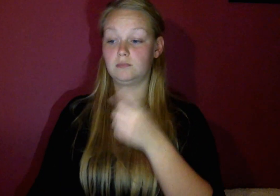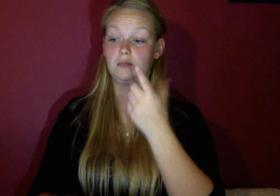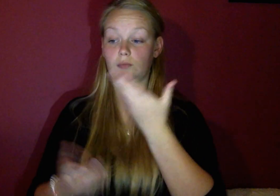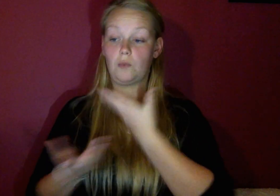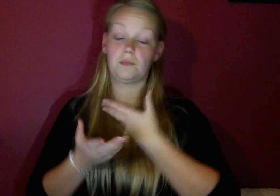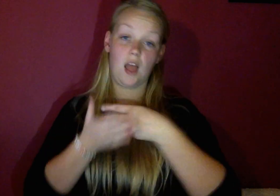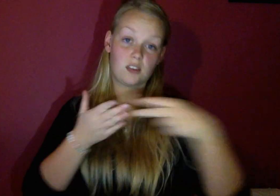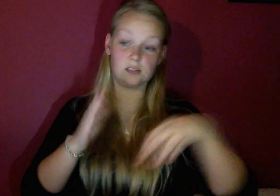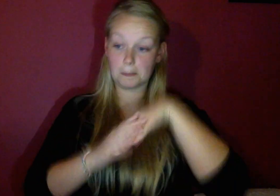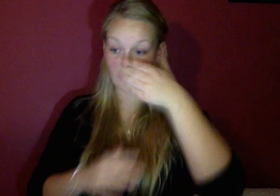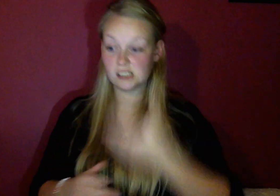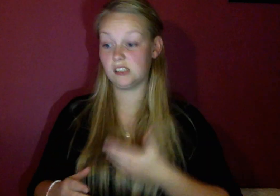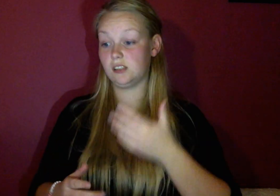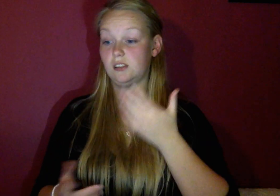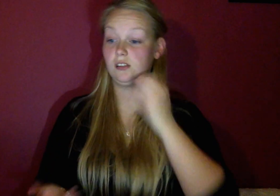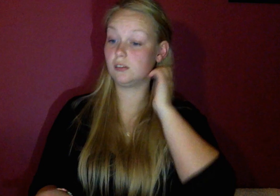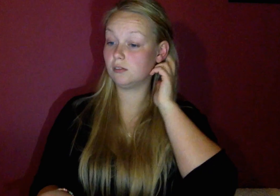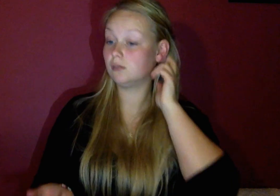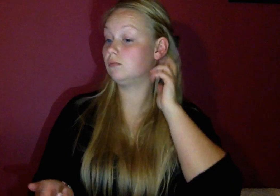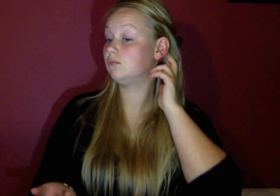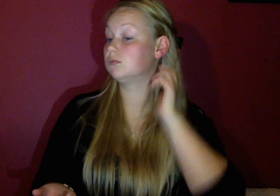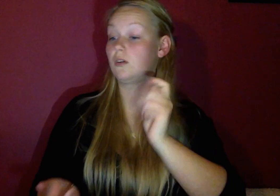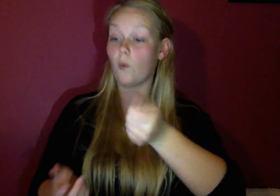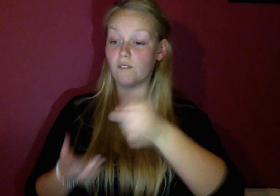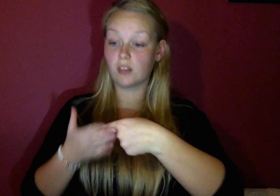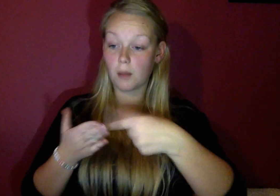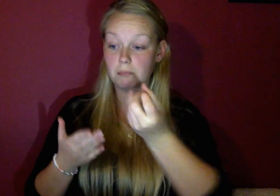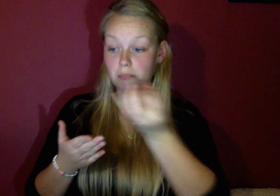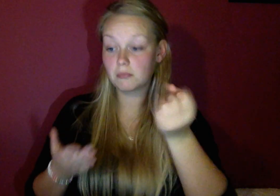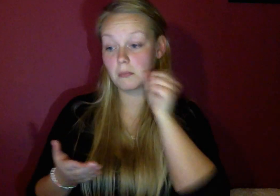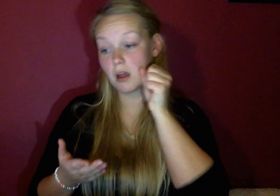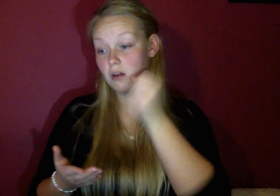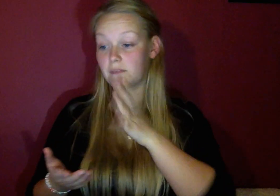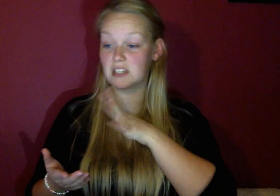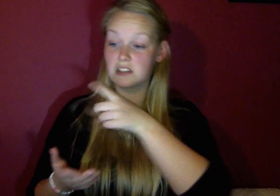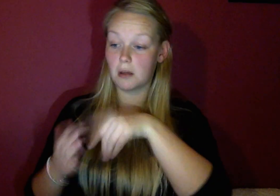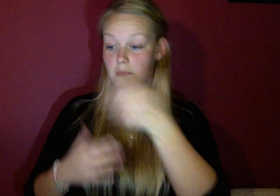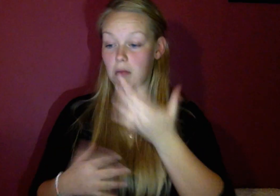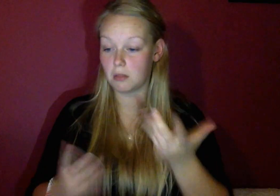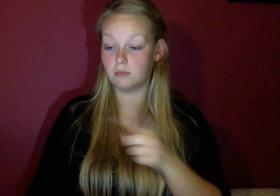Jag fick adresser till hemsidor, namn på någon ordförande och mailadress. Jag sa